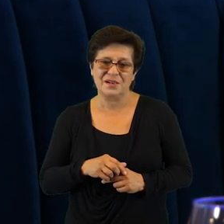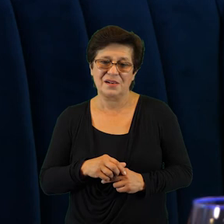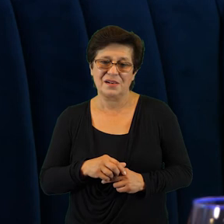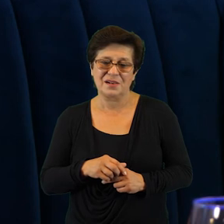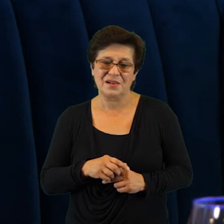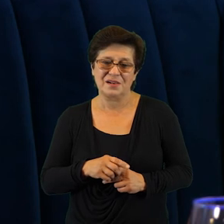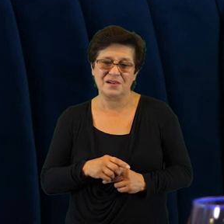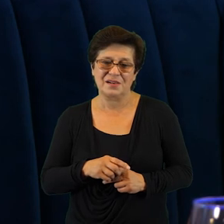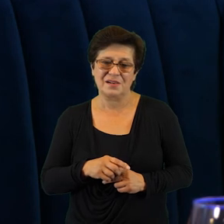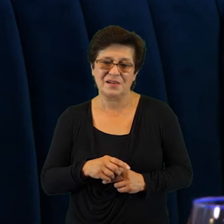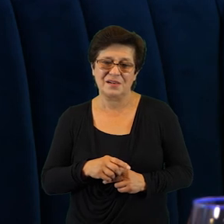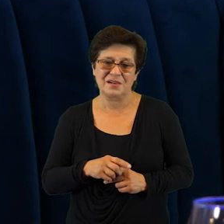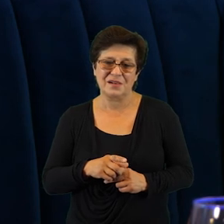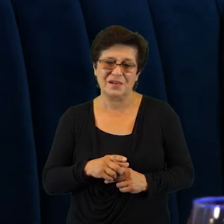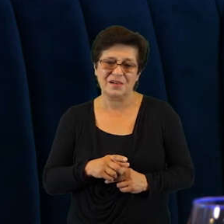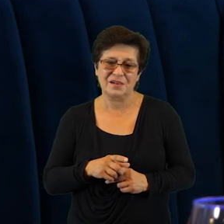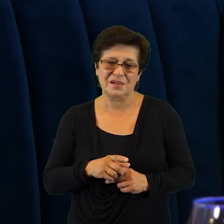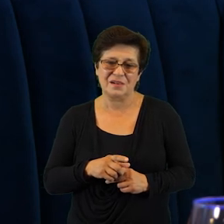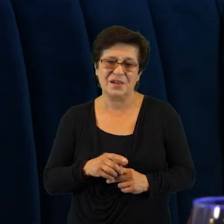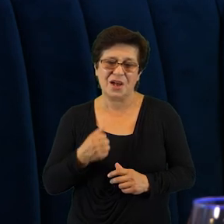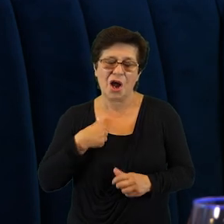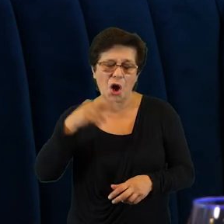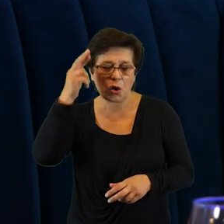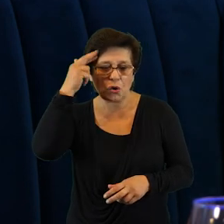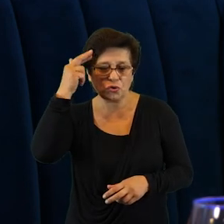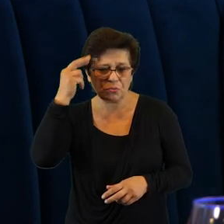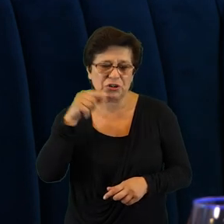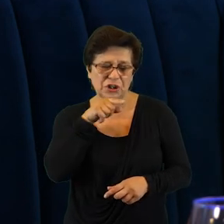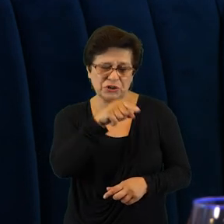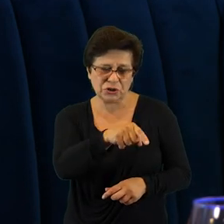Pisał: "Rozumiem, że zostałeś do tego zmuszony".